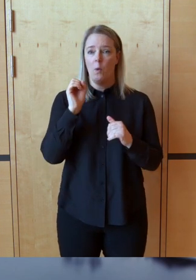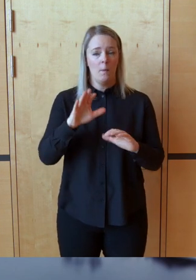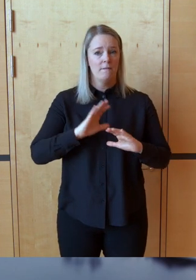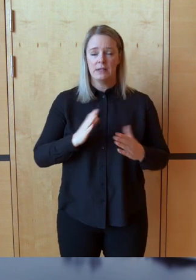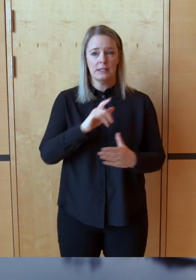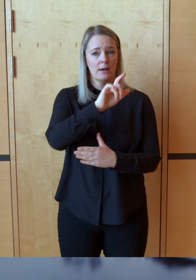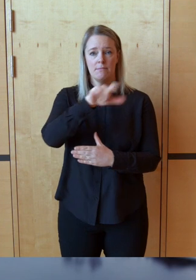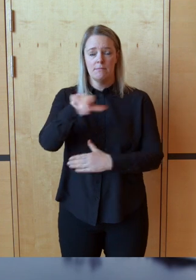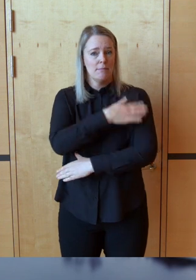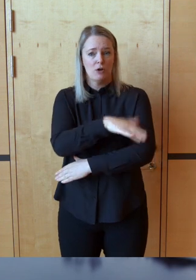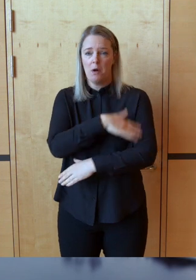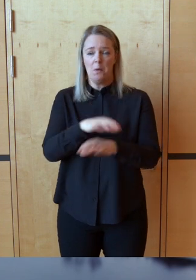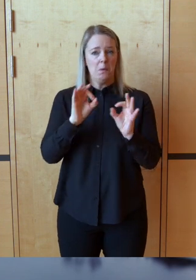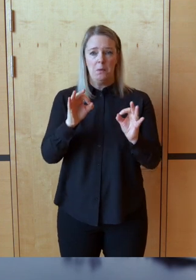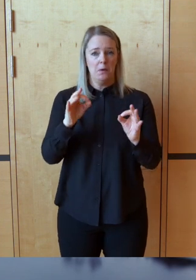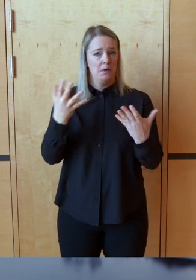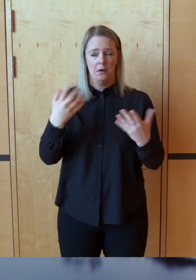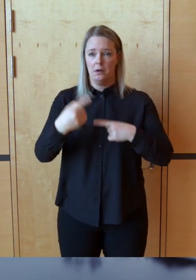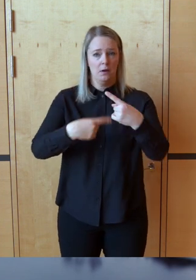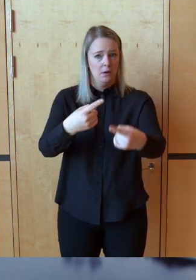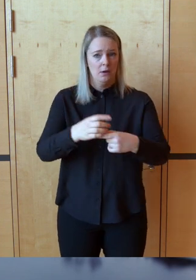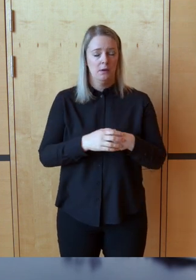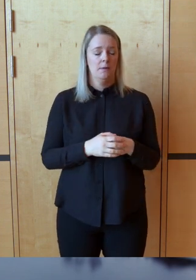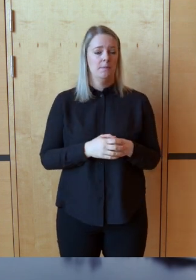Pratar vi om att släppa dig växer och växer och växer